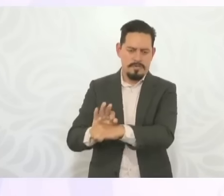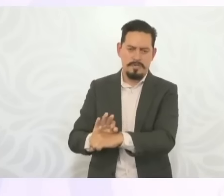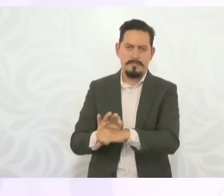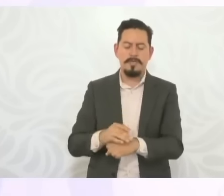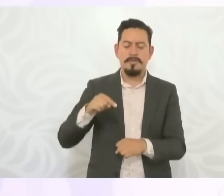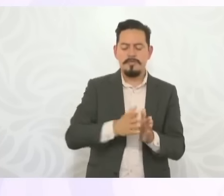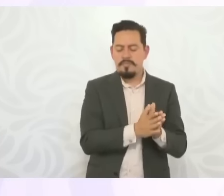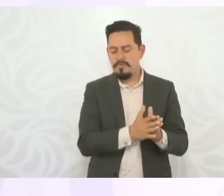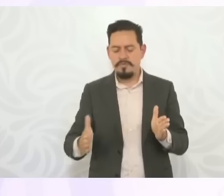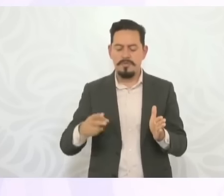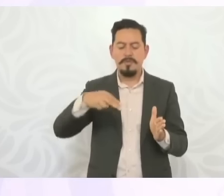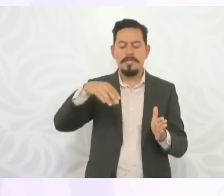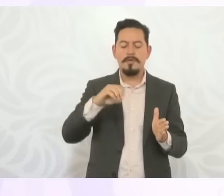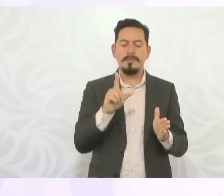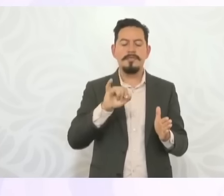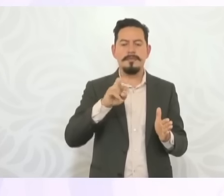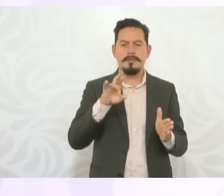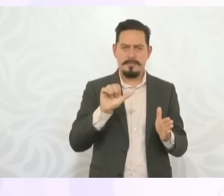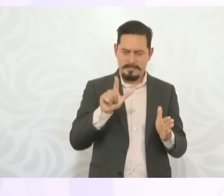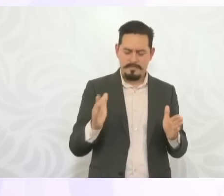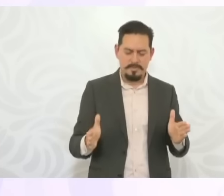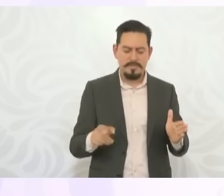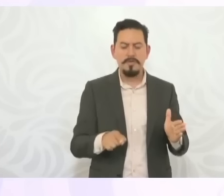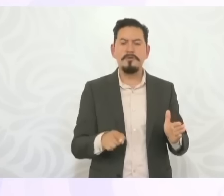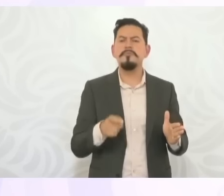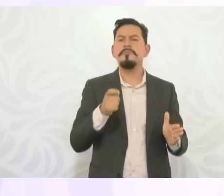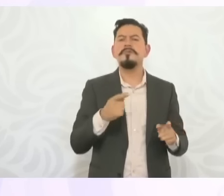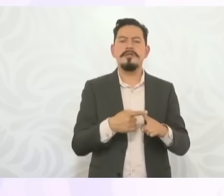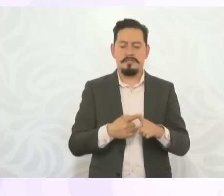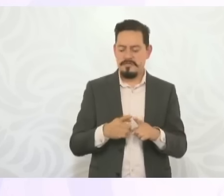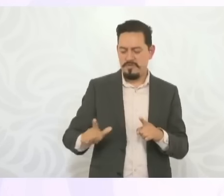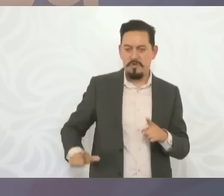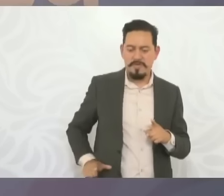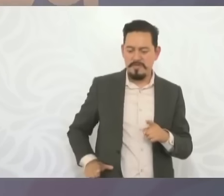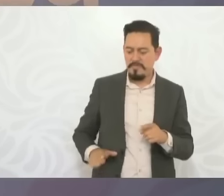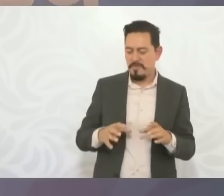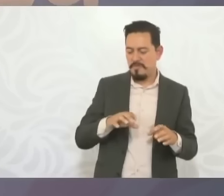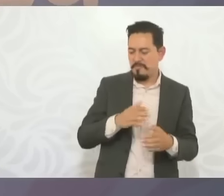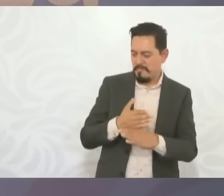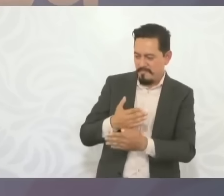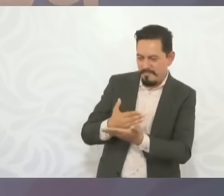como hemos visto, el que se quería excluir era precisamente al Estado, minimizando su presencia,